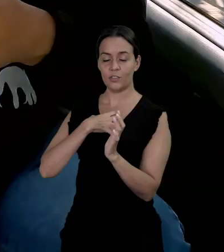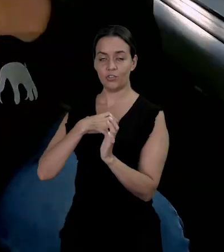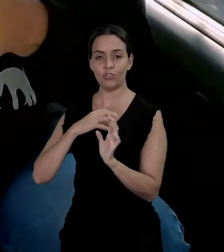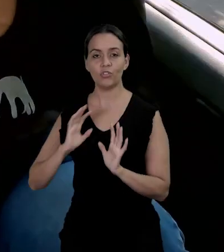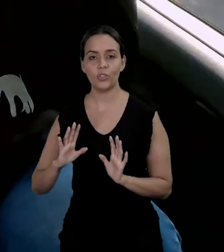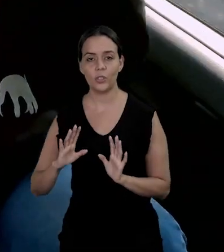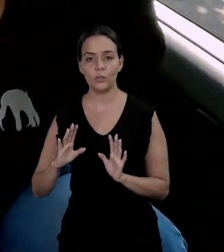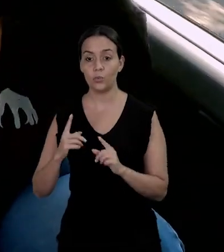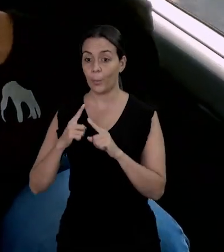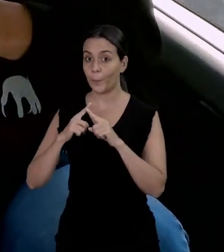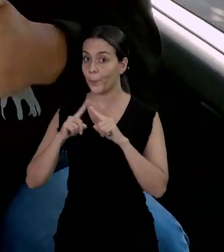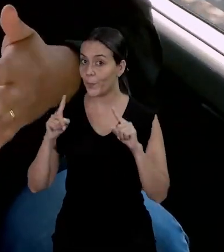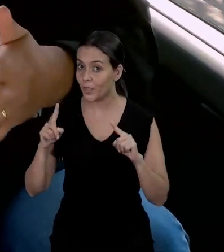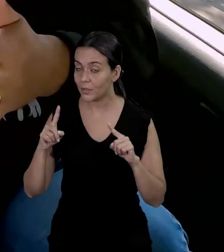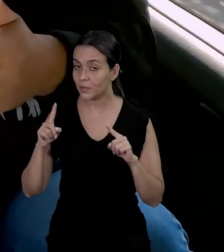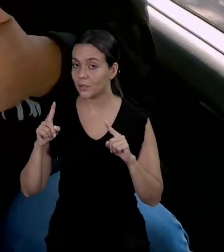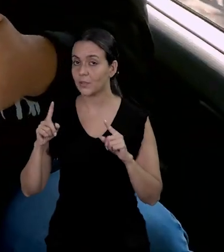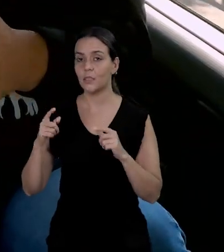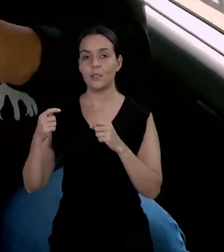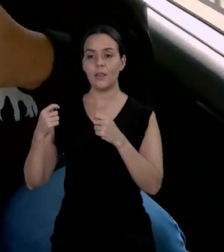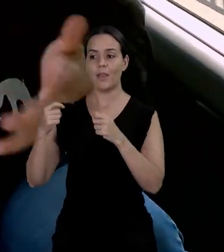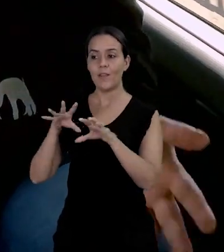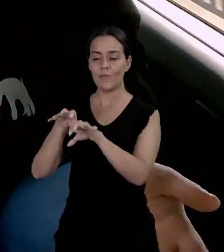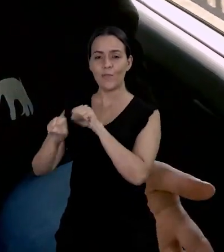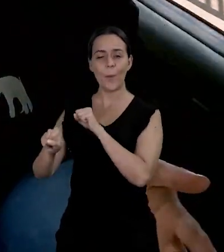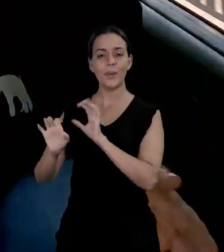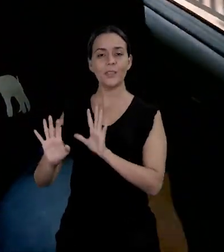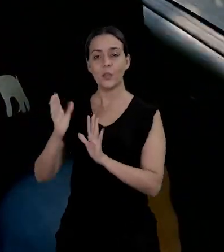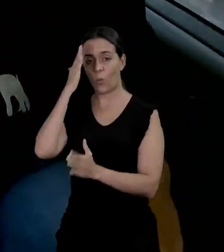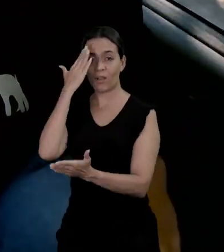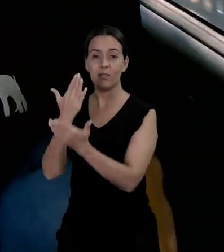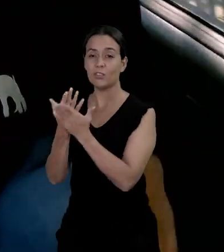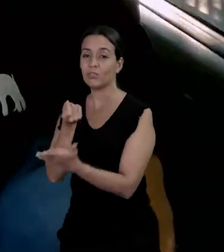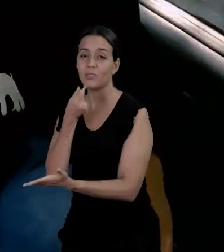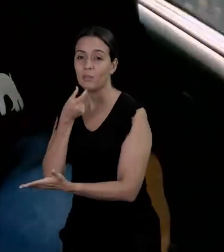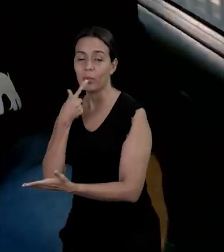É um problema da formação geral. Sim. Então você tem pessoas que, por exemplo,